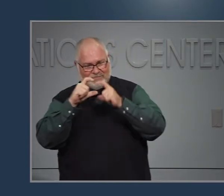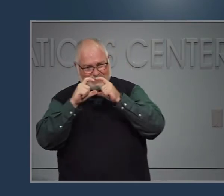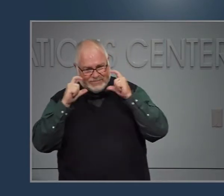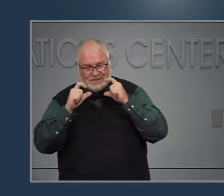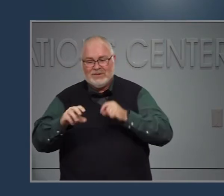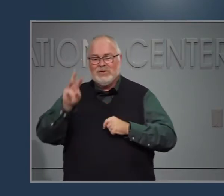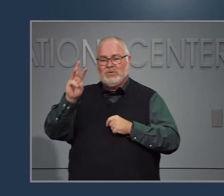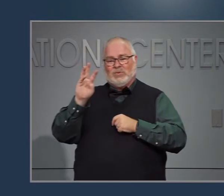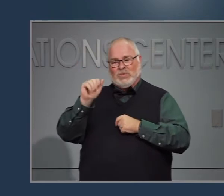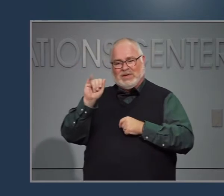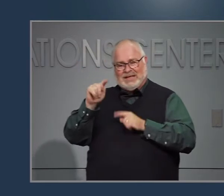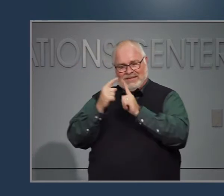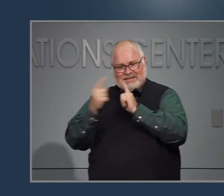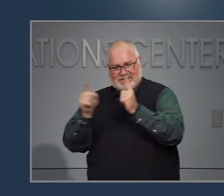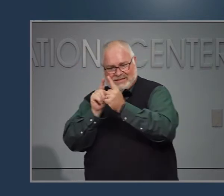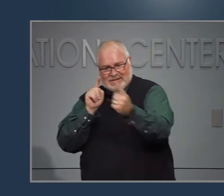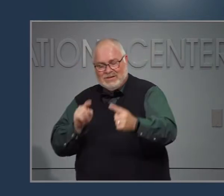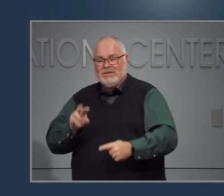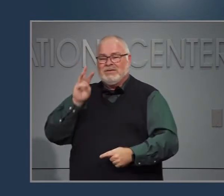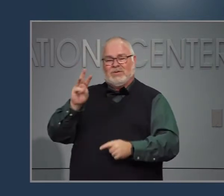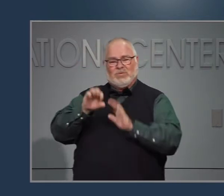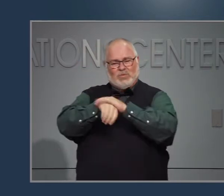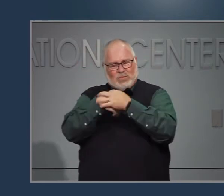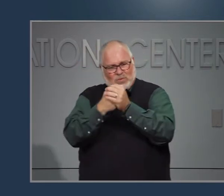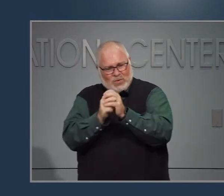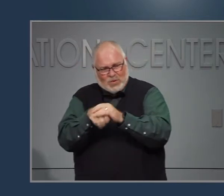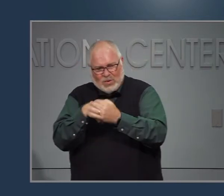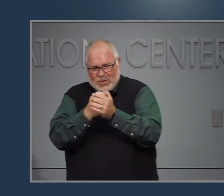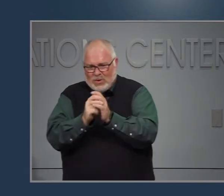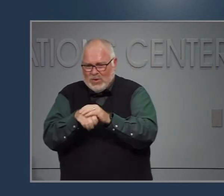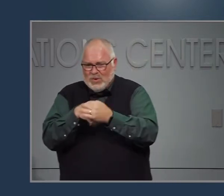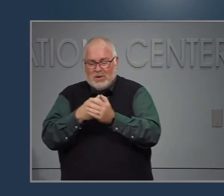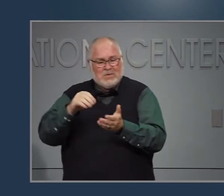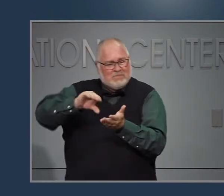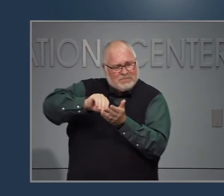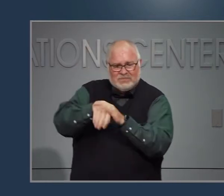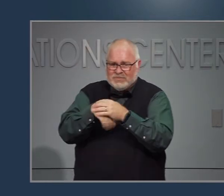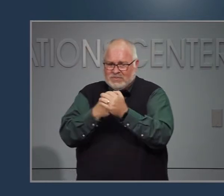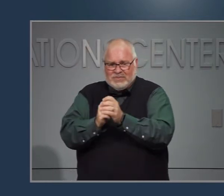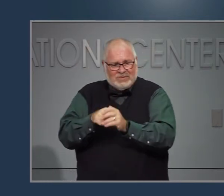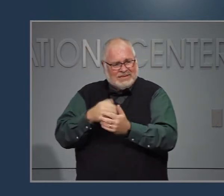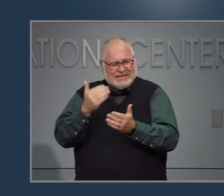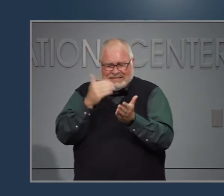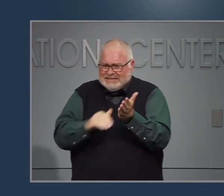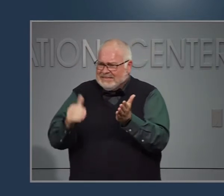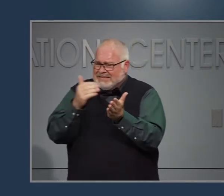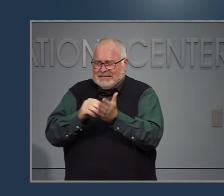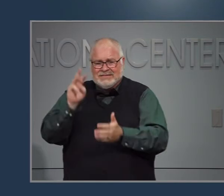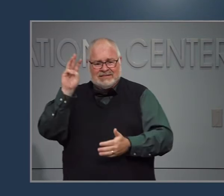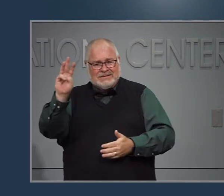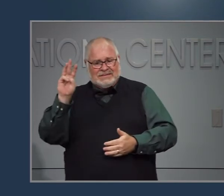esperarse seis meses seis a pies de distancia y lavarse las manos.